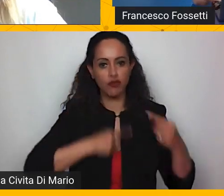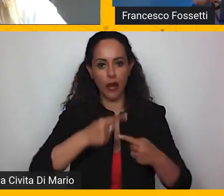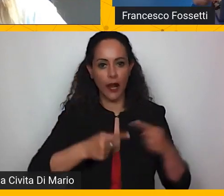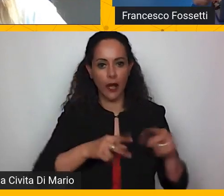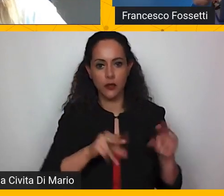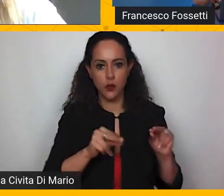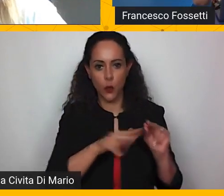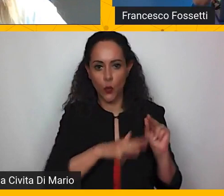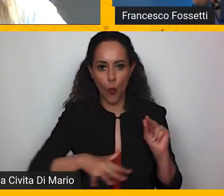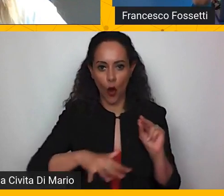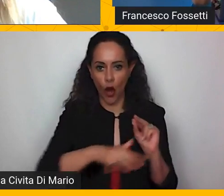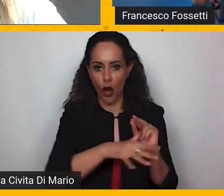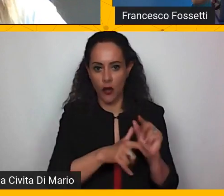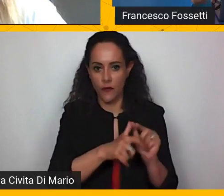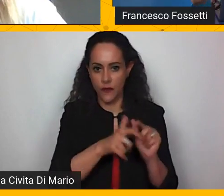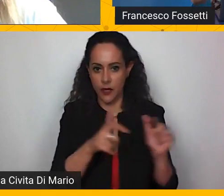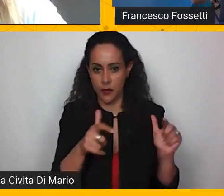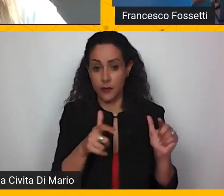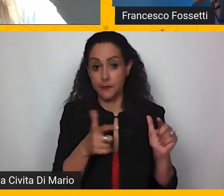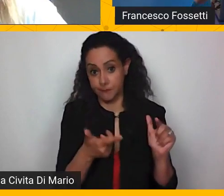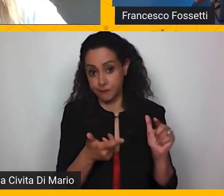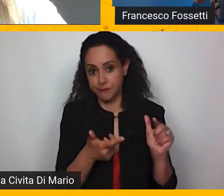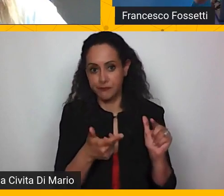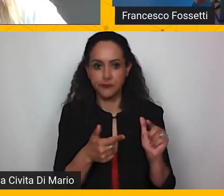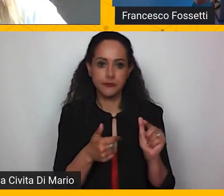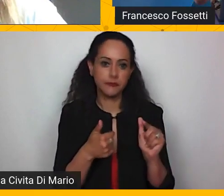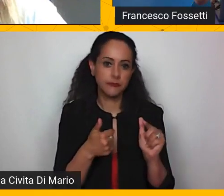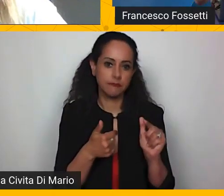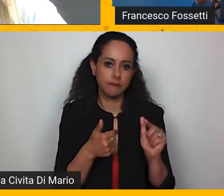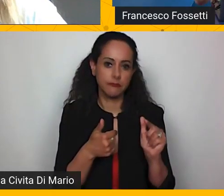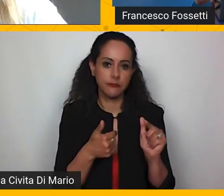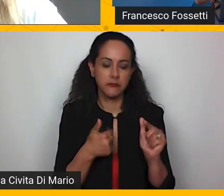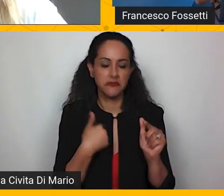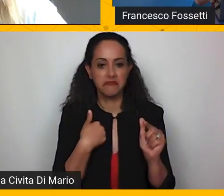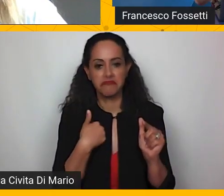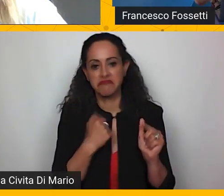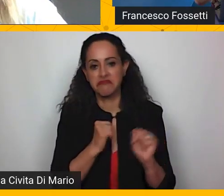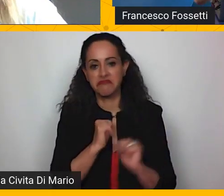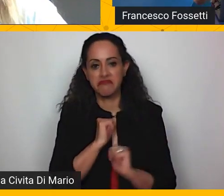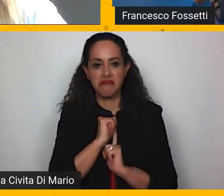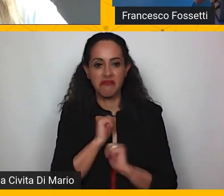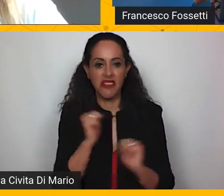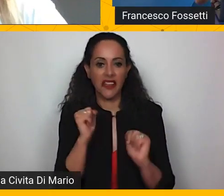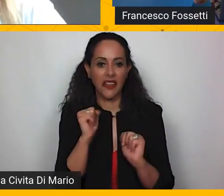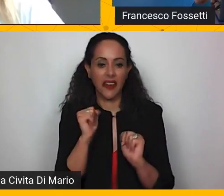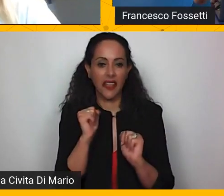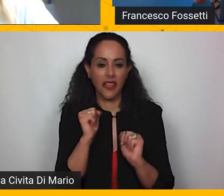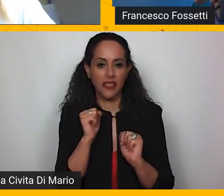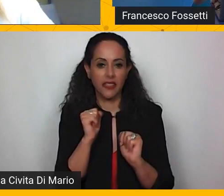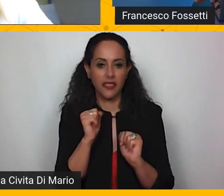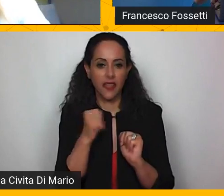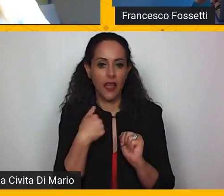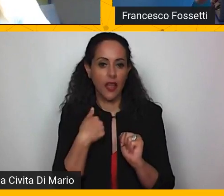socioculturale delle nuove generazioni ehm e quindi hm